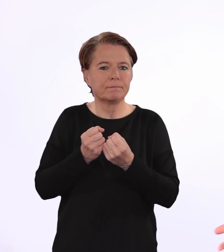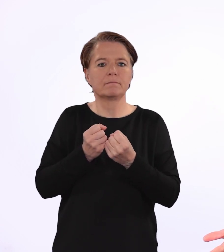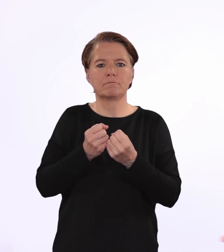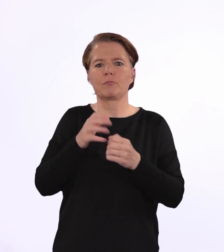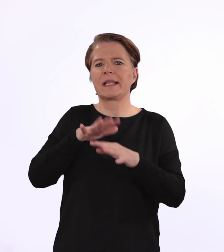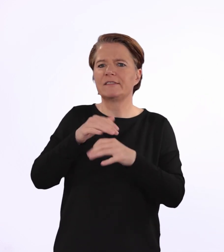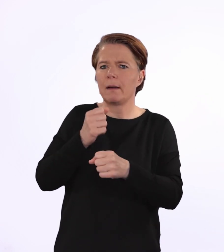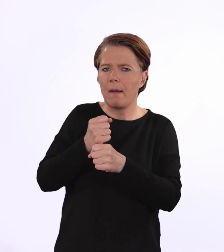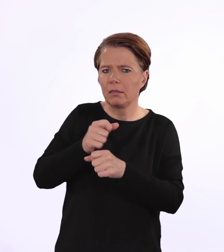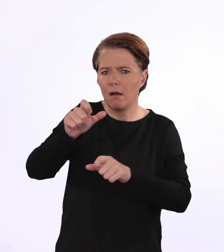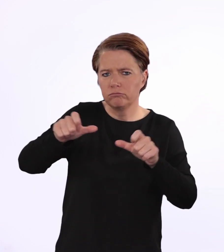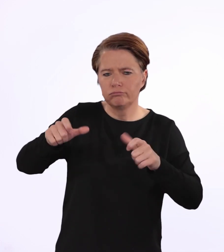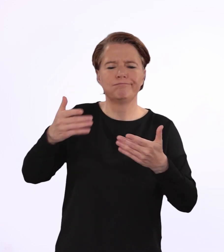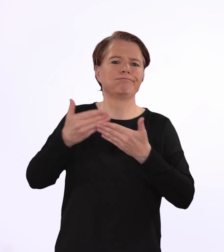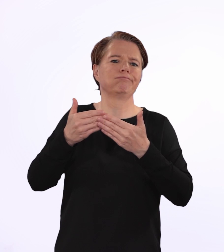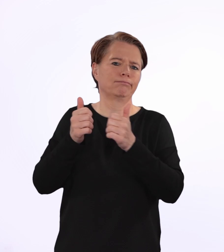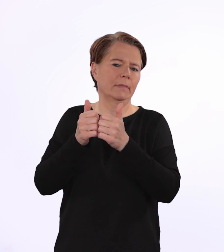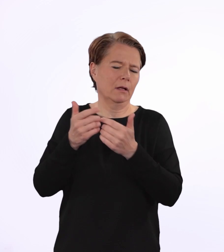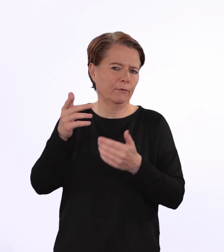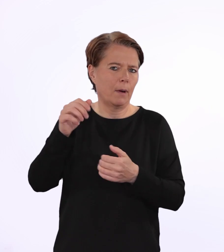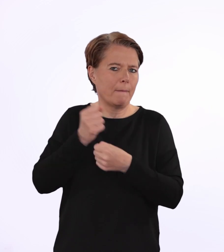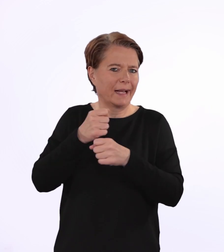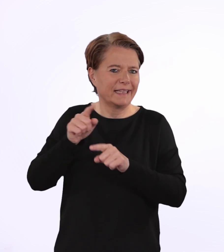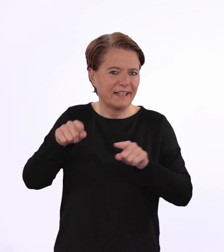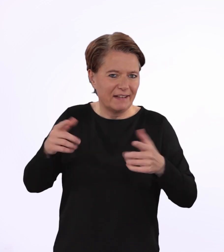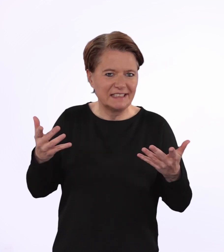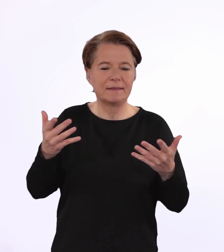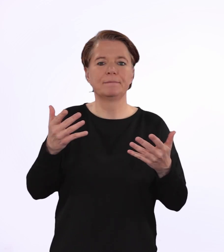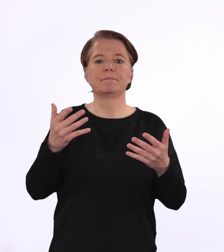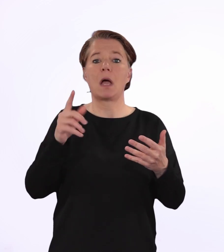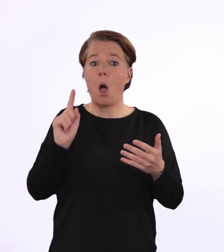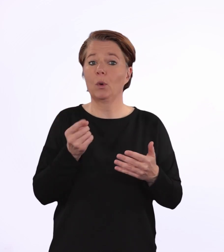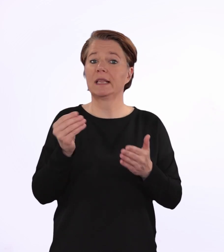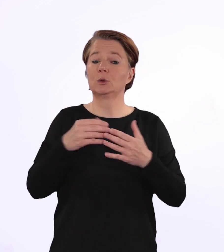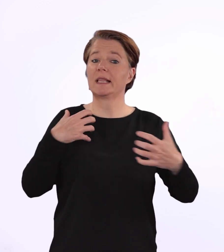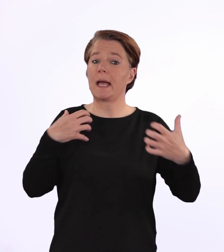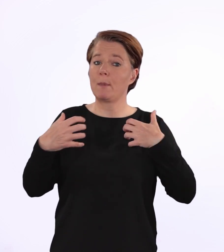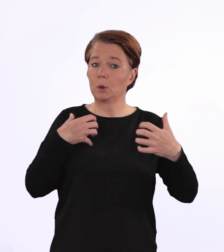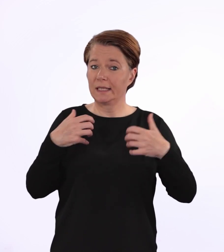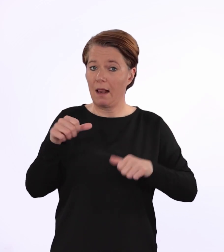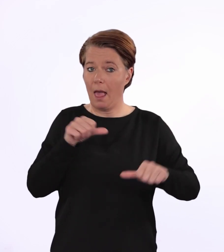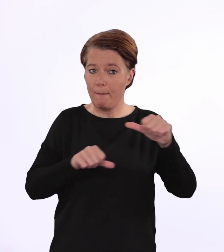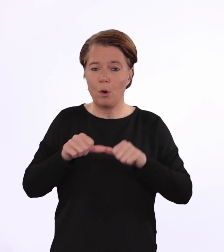Netzwerkpartner*innen von Making a Difference und dann noch mal ein Dramaturgie-Labor, also ein Labor für